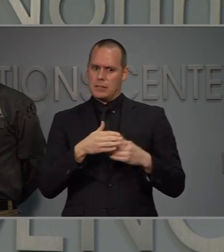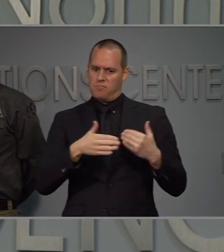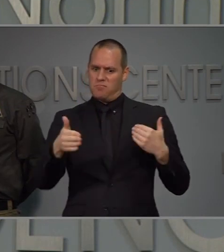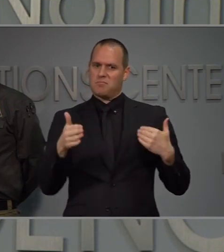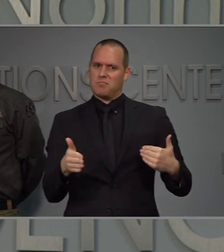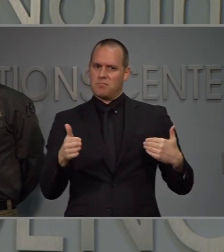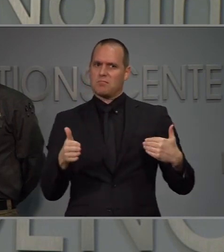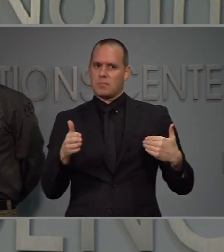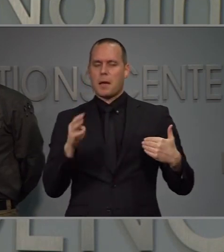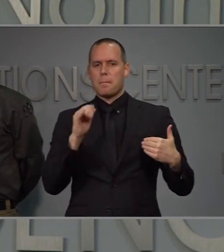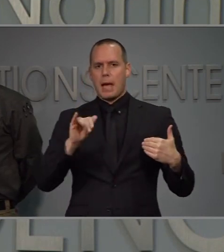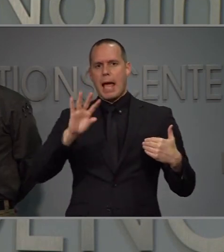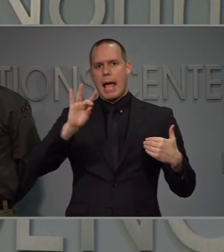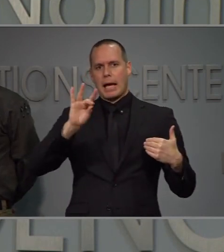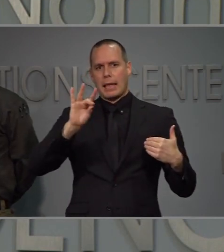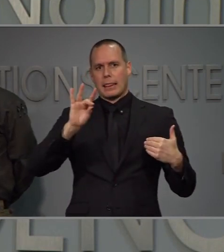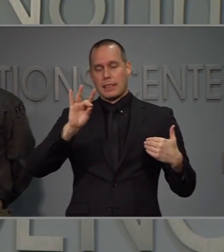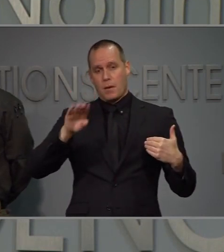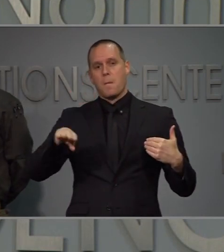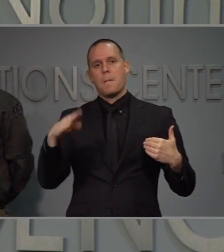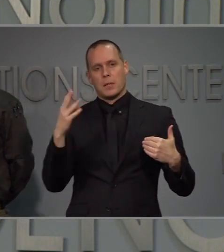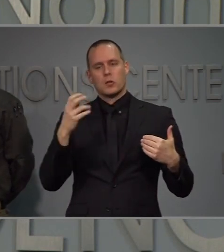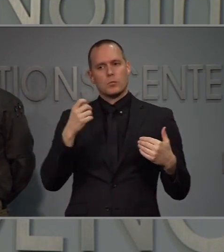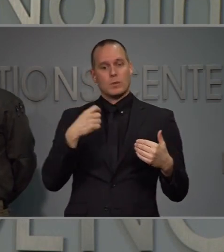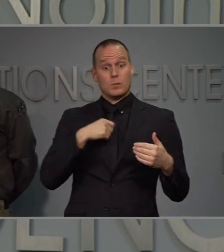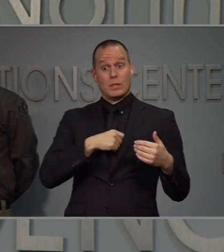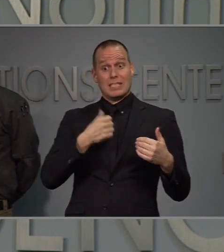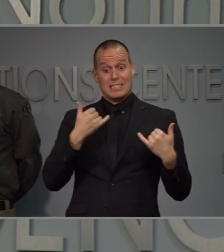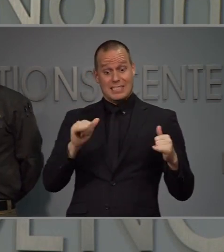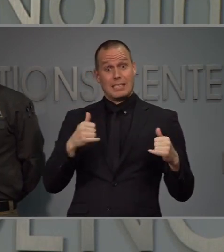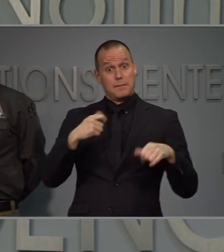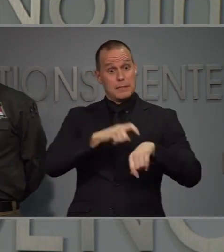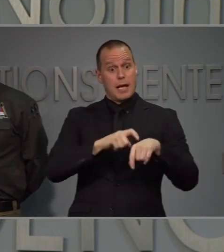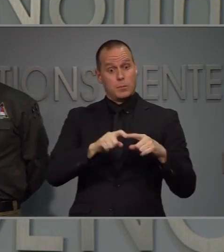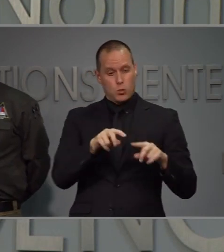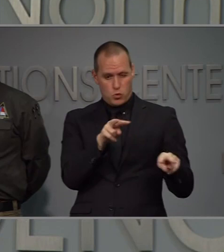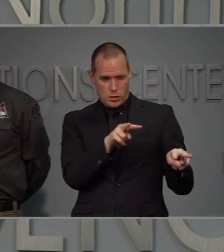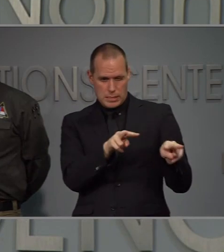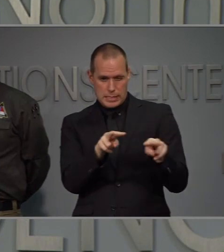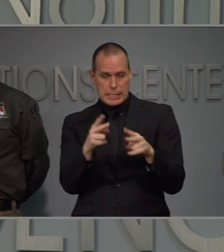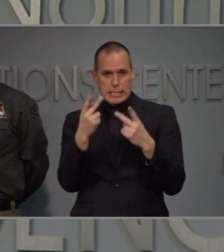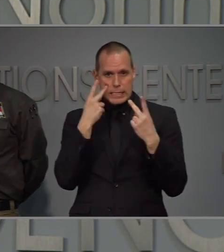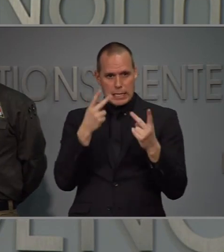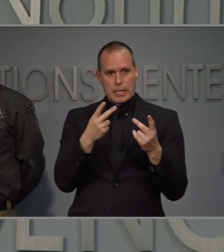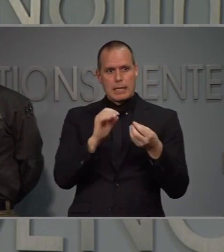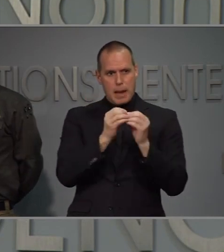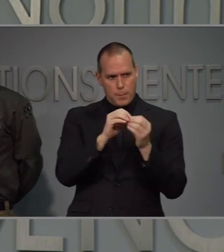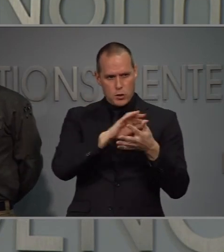abril. permitirá ver.